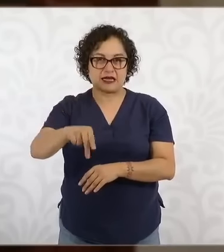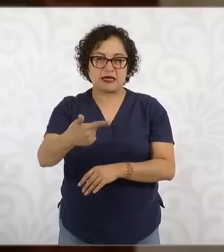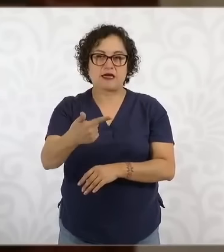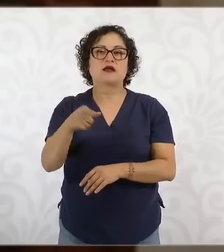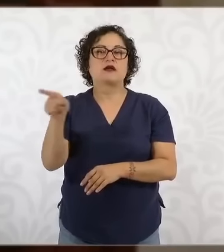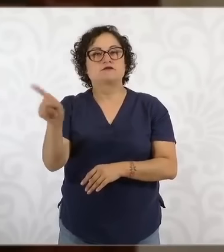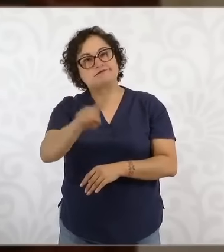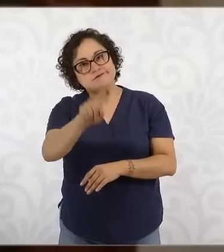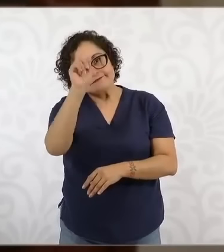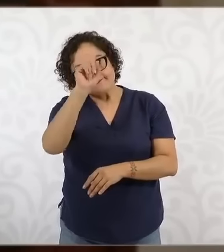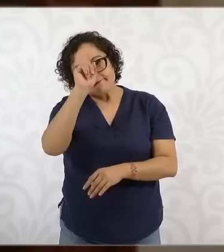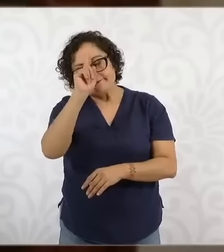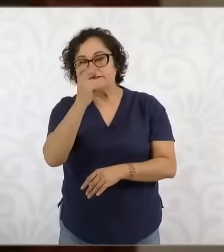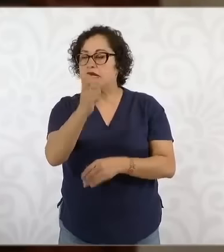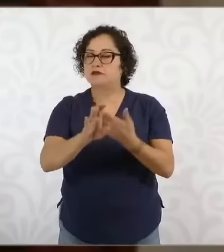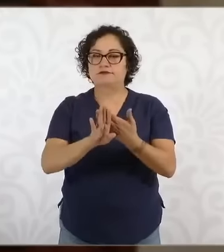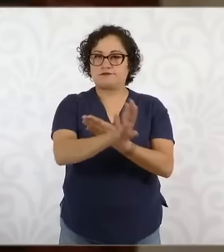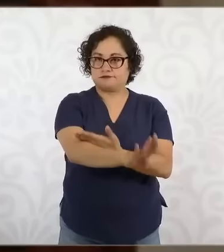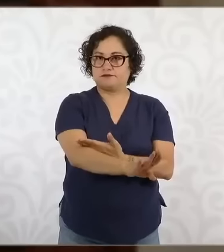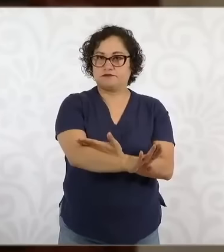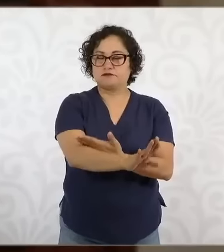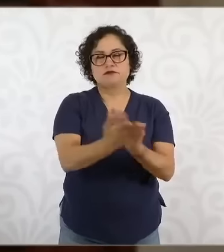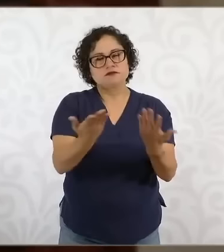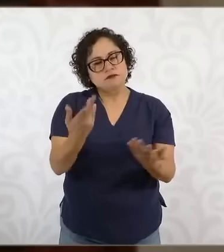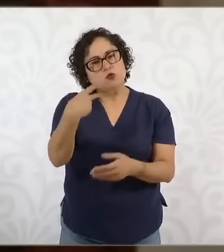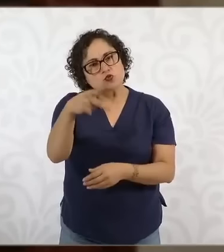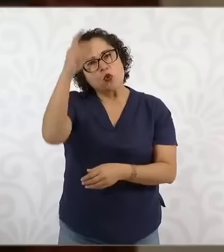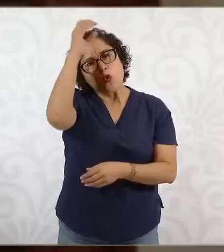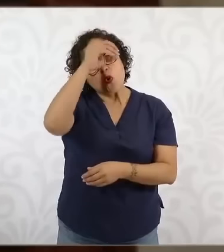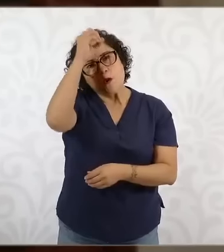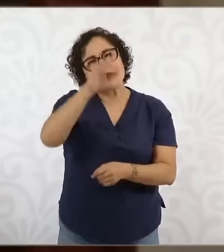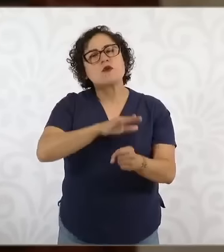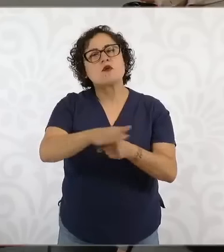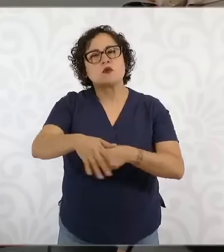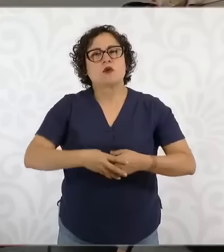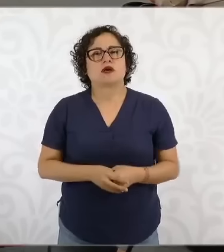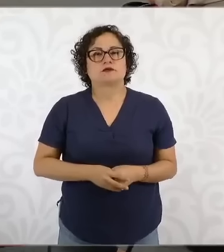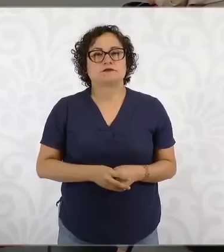acerca de esto, ¿qué opinión tendría usted? se se está trabajando el grupo de científicos. Se